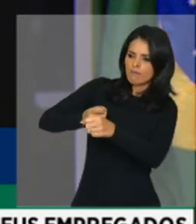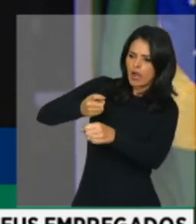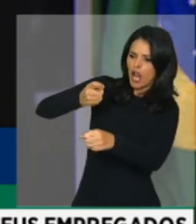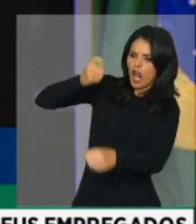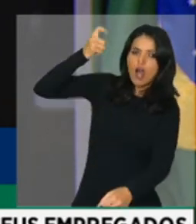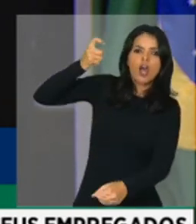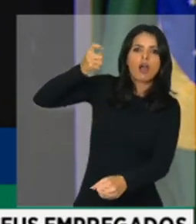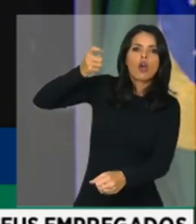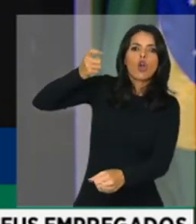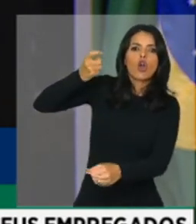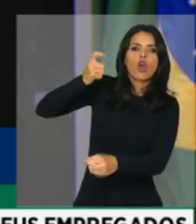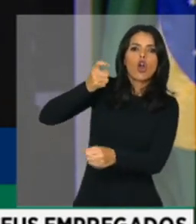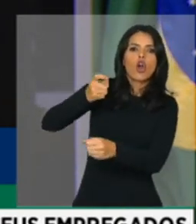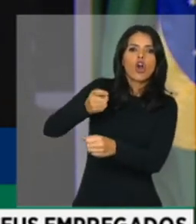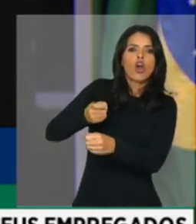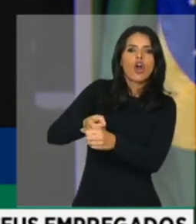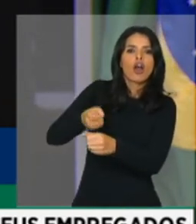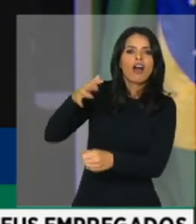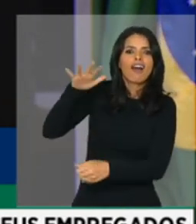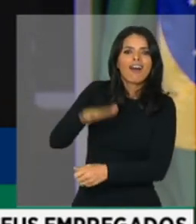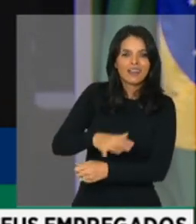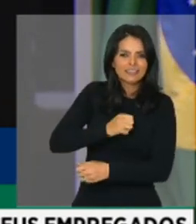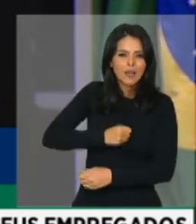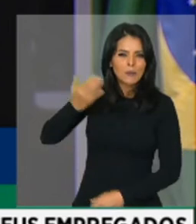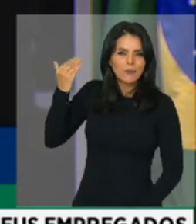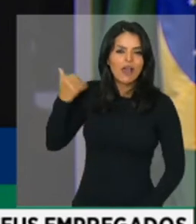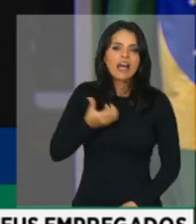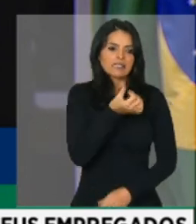COM ESSA CONVERSA DE QUE EM 6 MESES A ECONOMIA VAI REAQUECER PORQUE NÃO VAI, SENHOR PRESIDENTE. NÓS SABEMOS QUE